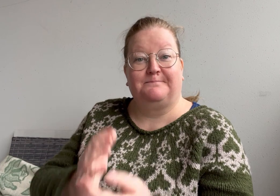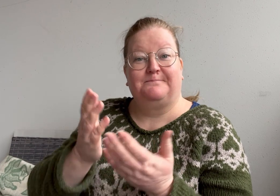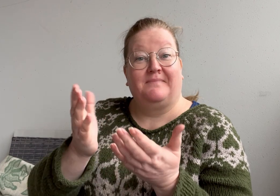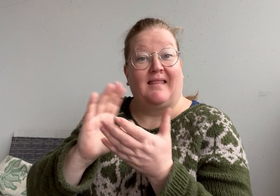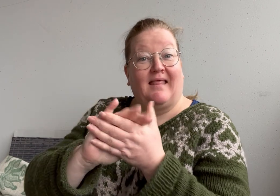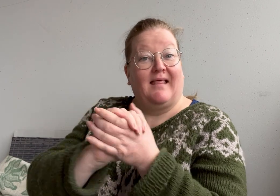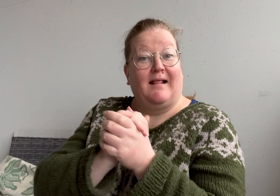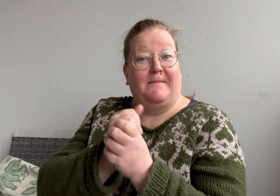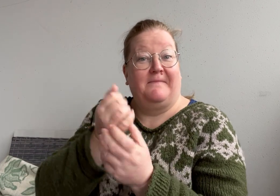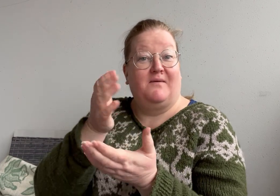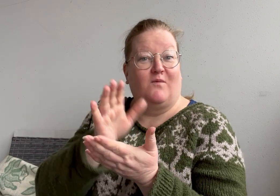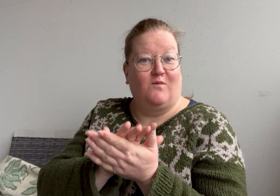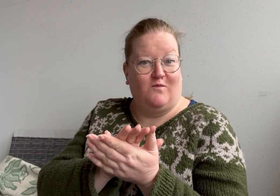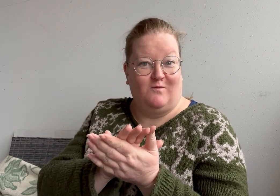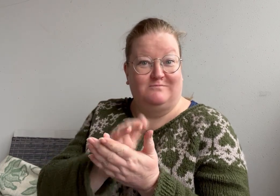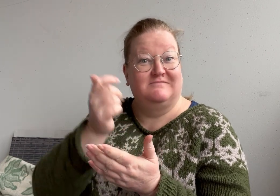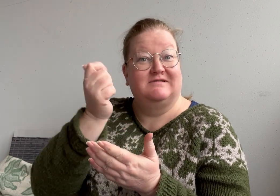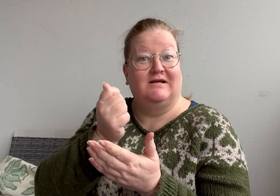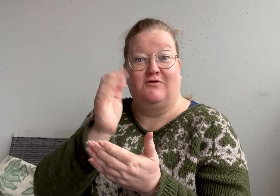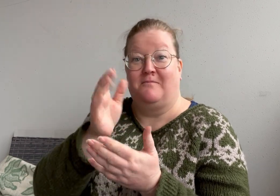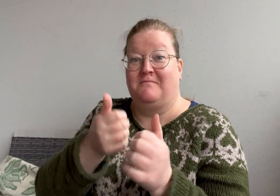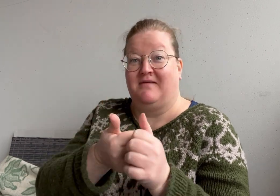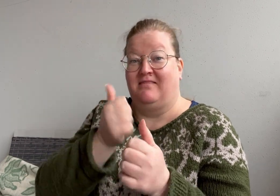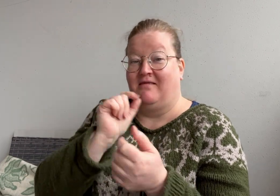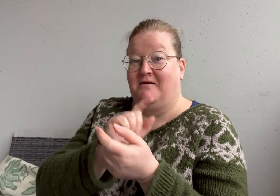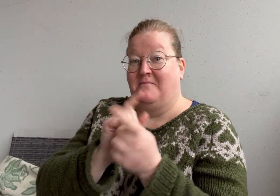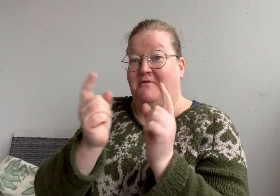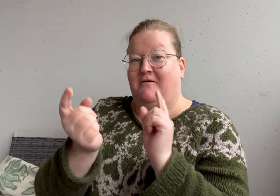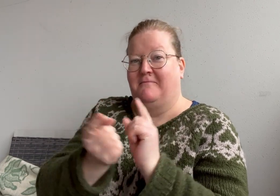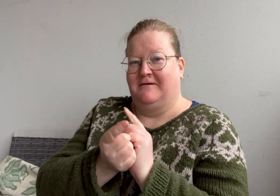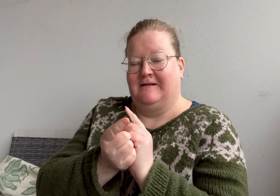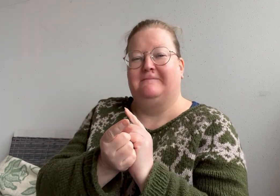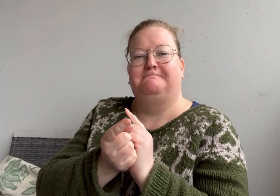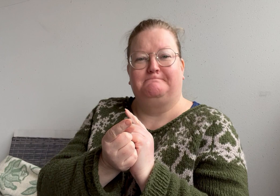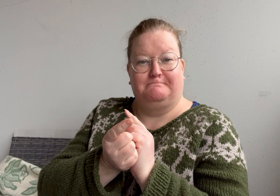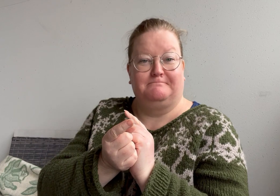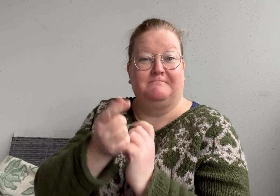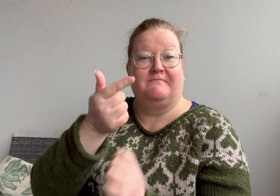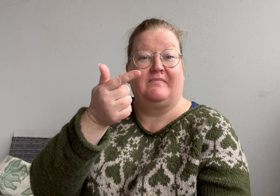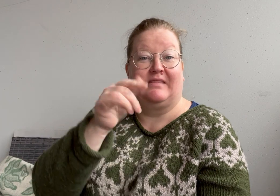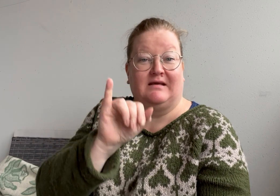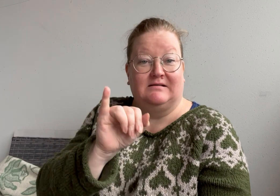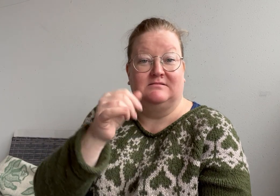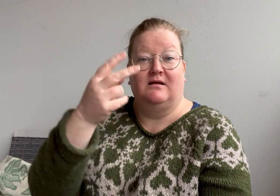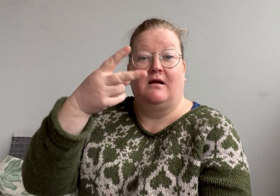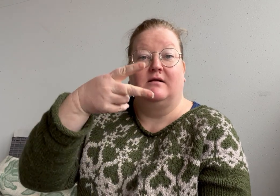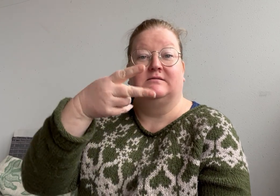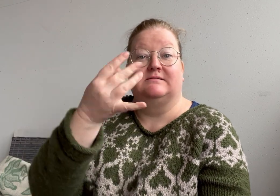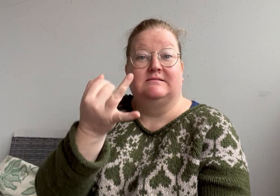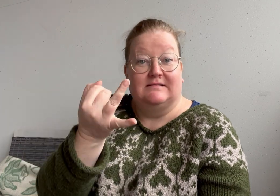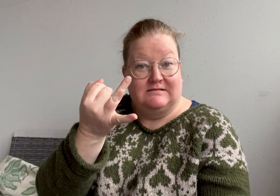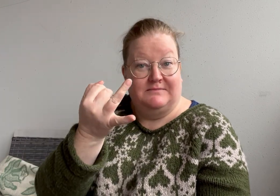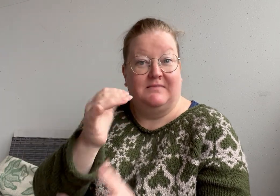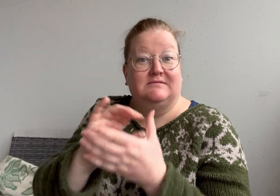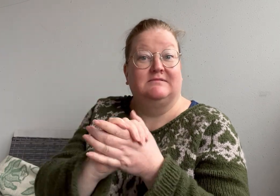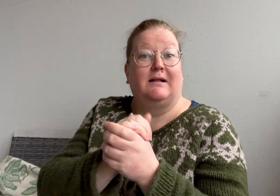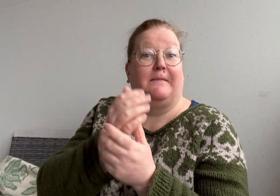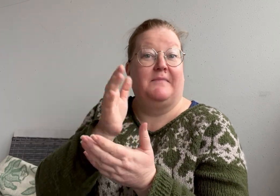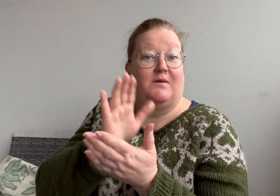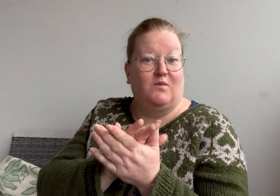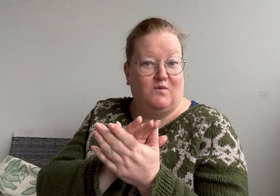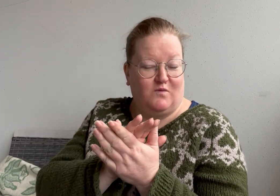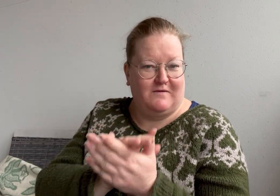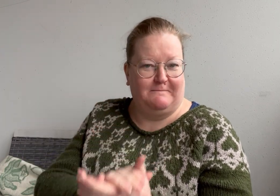Helmikuun seniorien etätapaaminen pidetään tiistaina 27. helmikuuta.